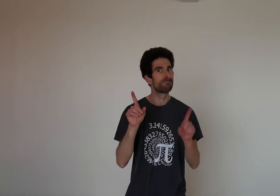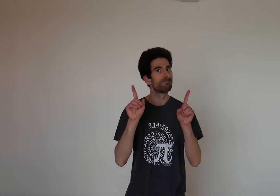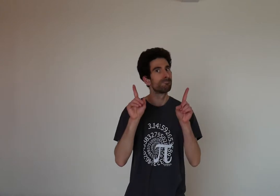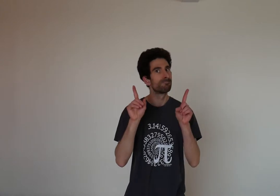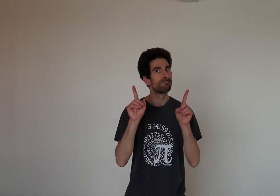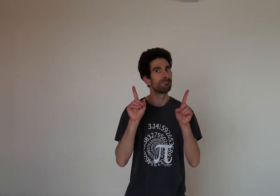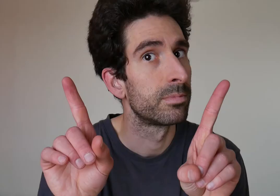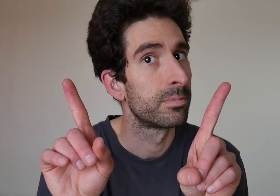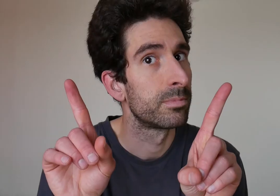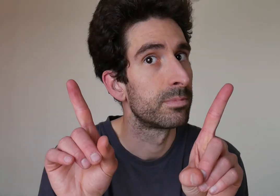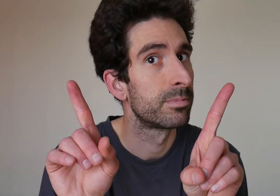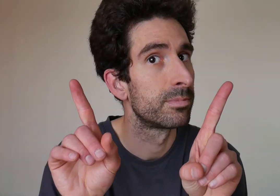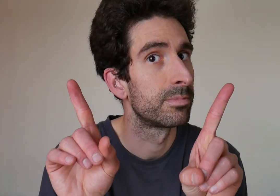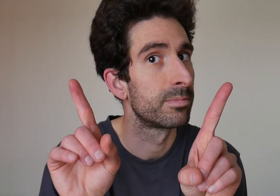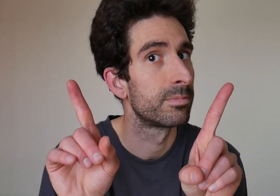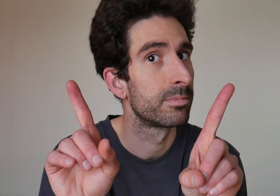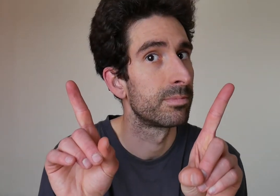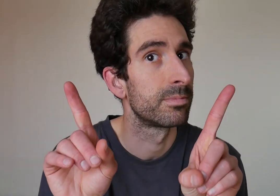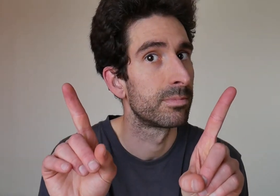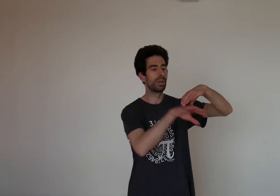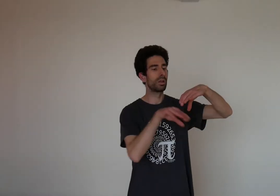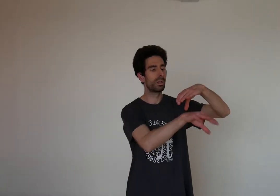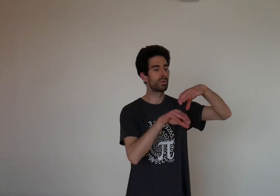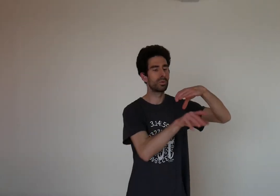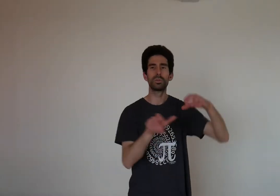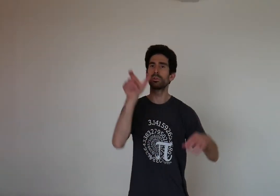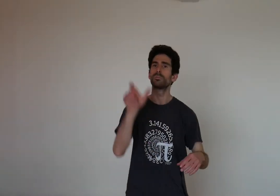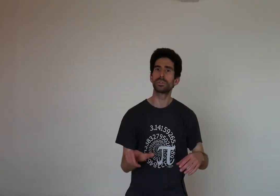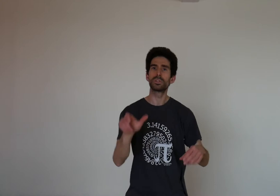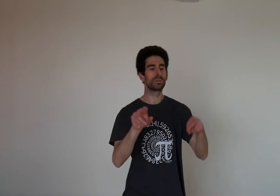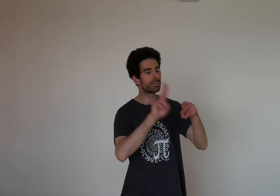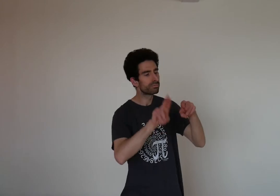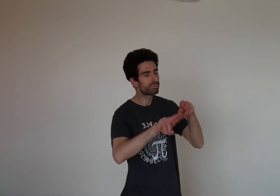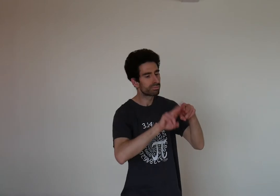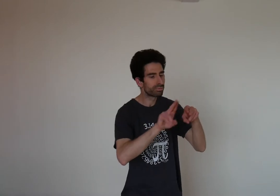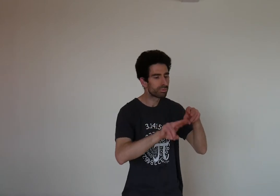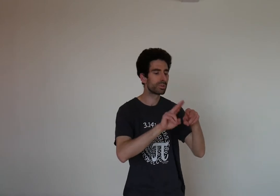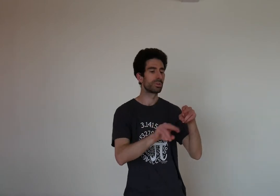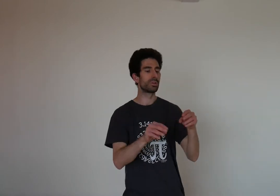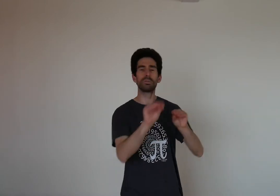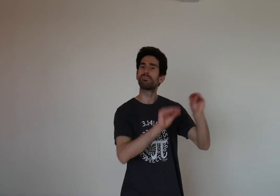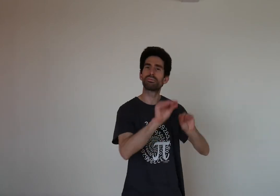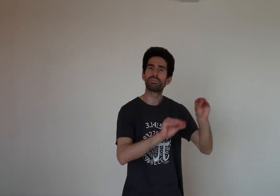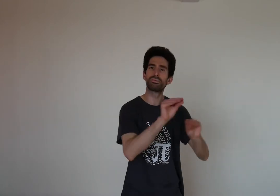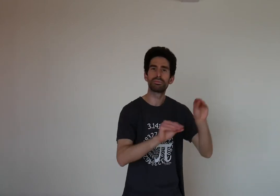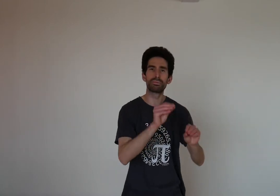Mais... Pour les personnes qui réparent et entretiennent les égouts,